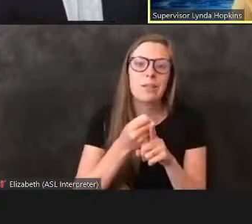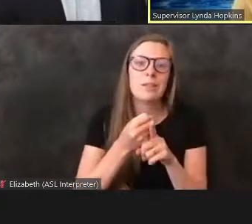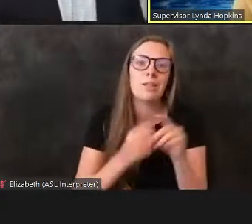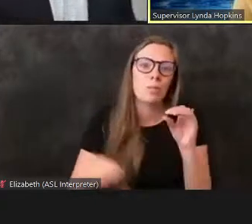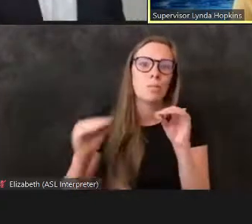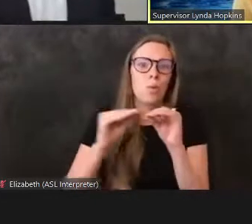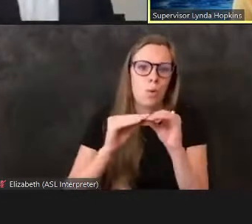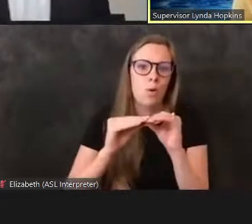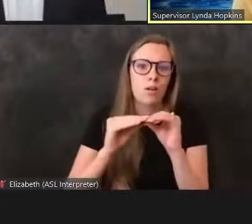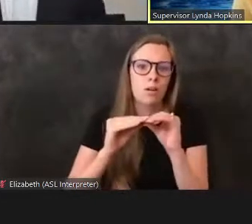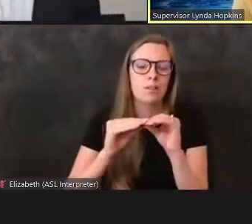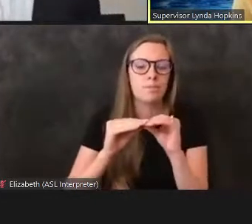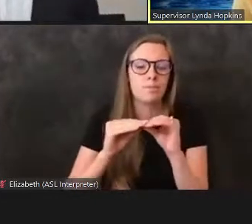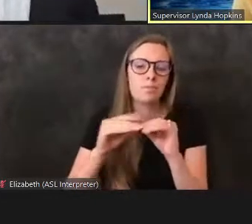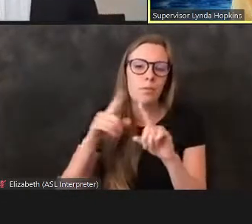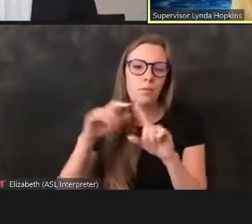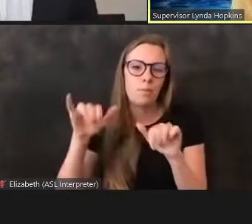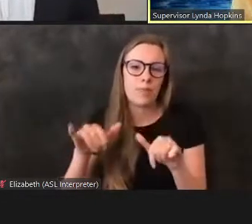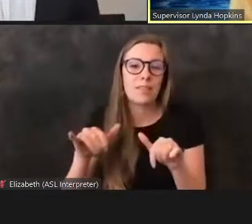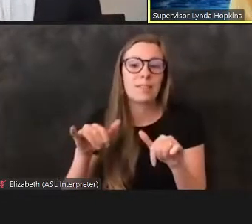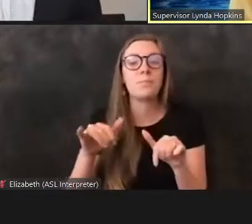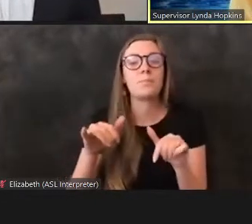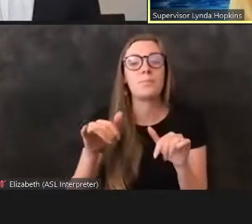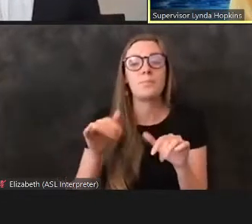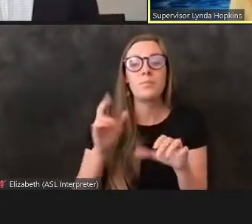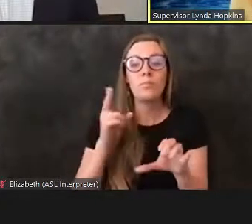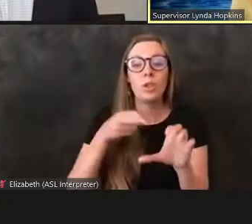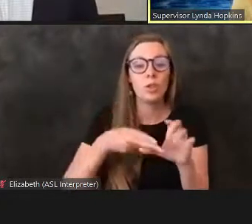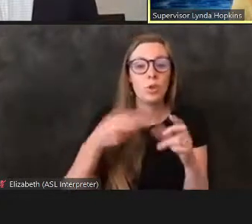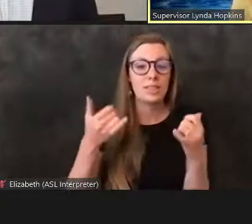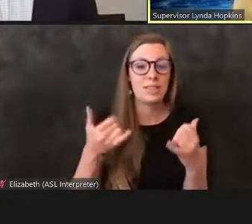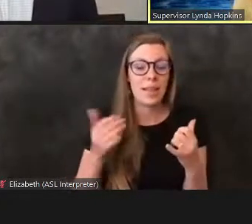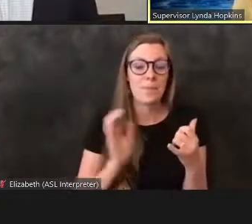El Samaná desproporcionada de McCauley es acompañada esta noche el senador